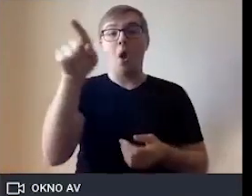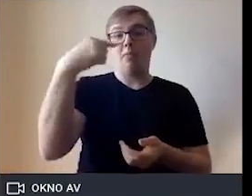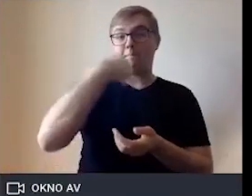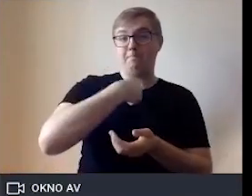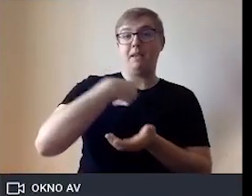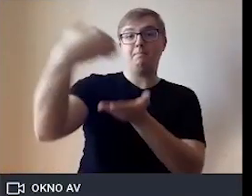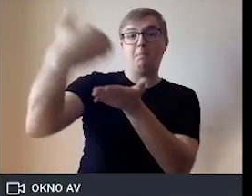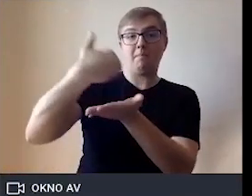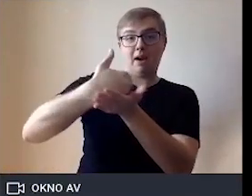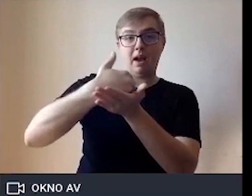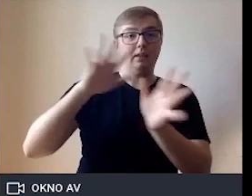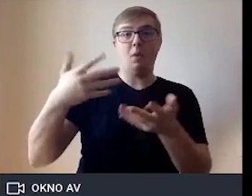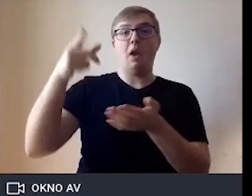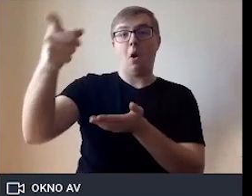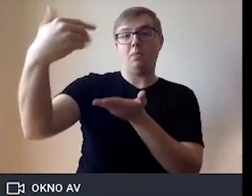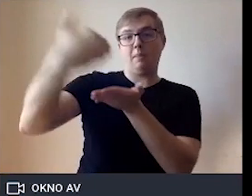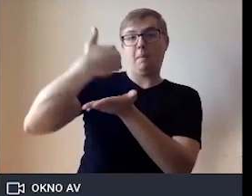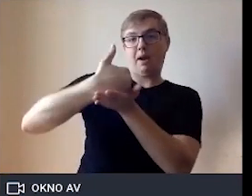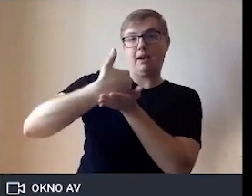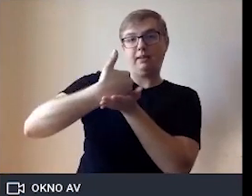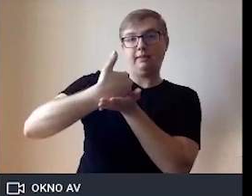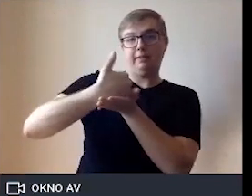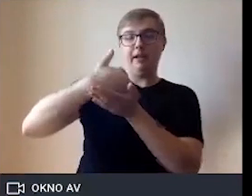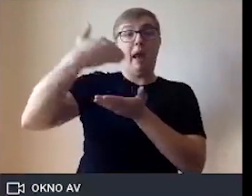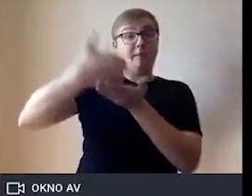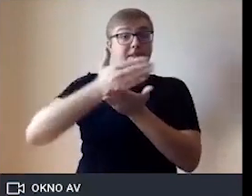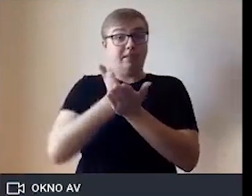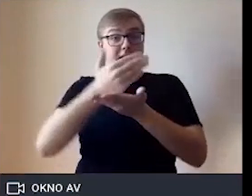Ona mi pomaga (PJM).